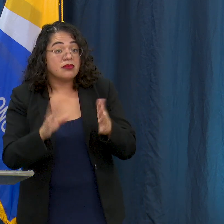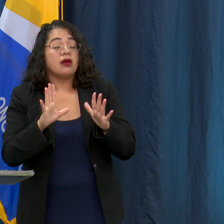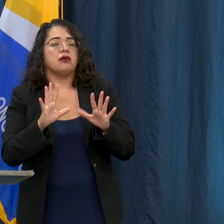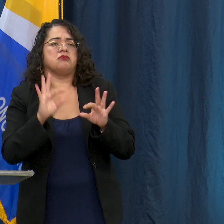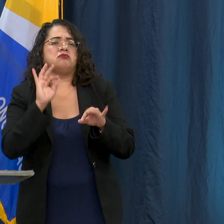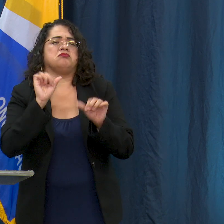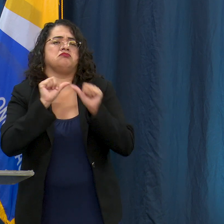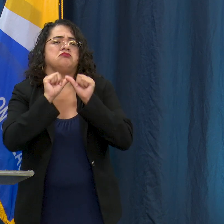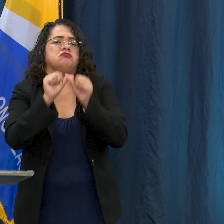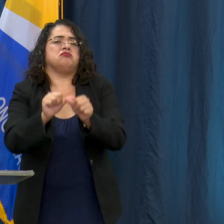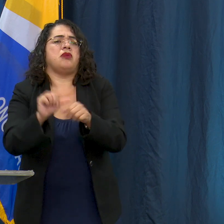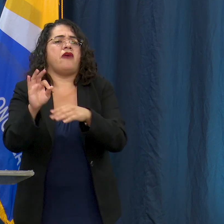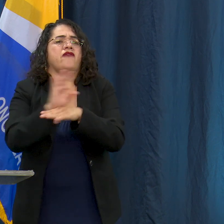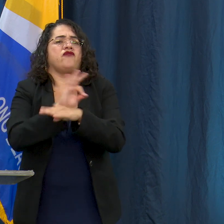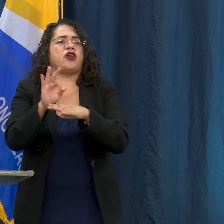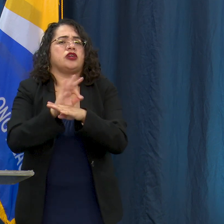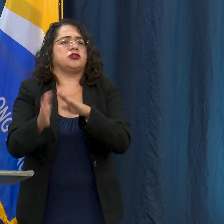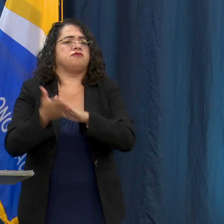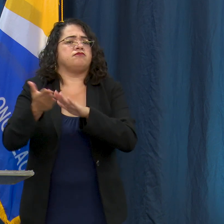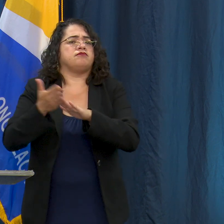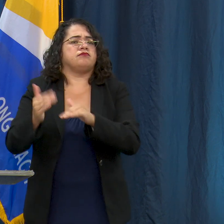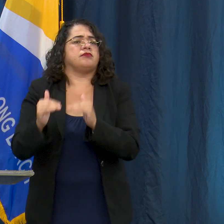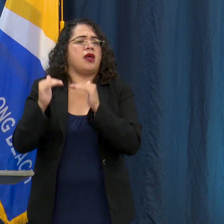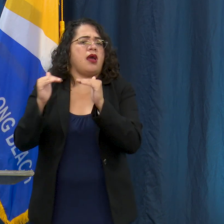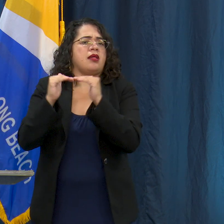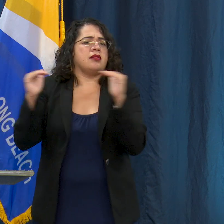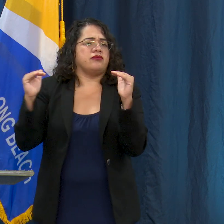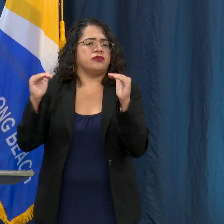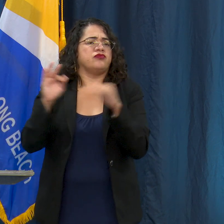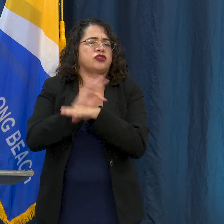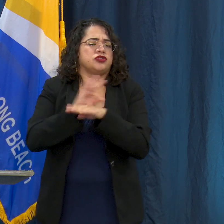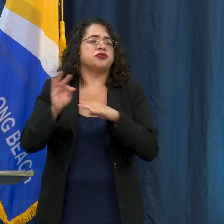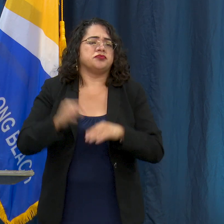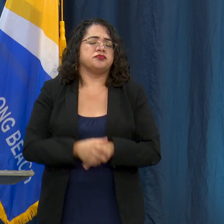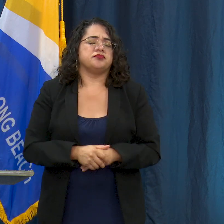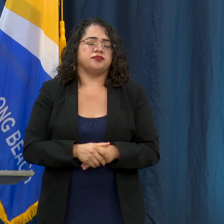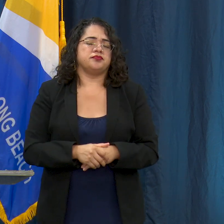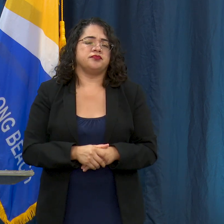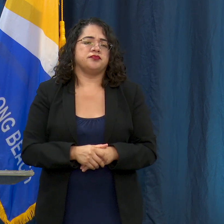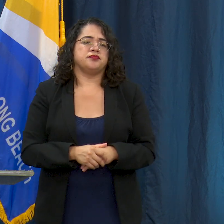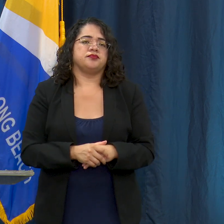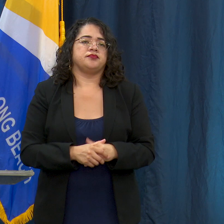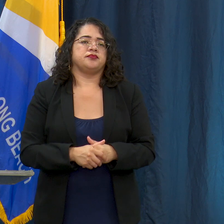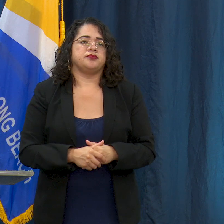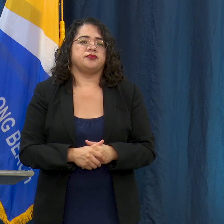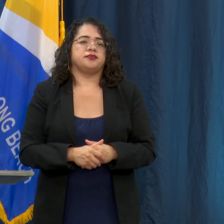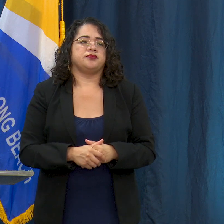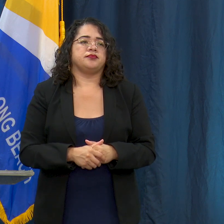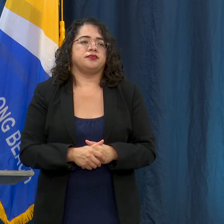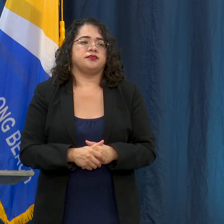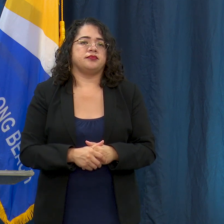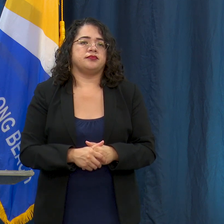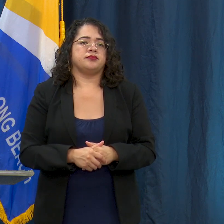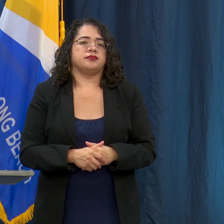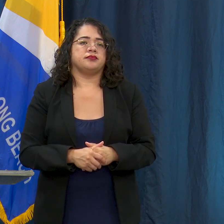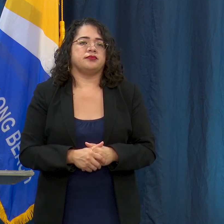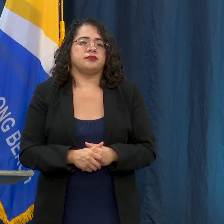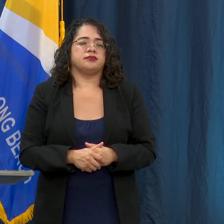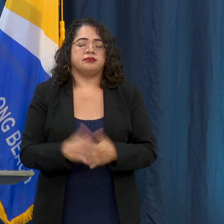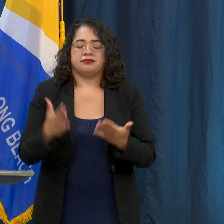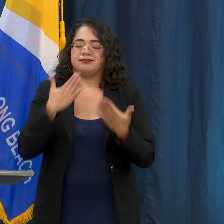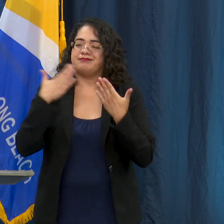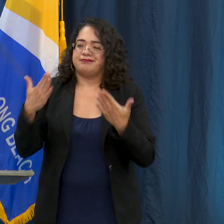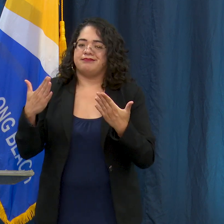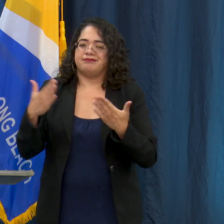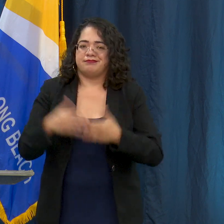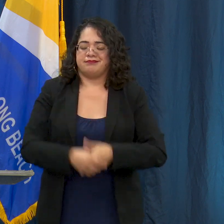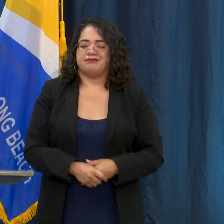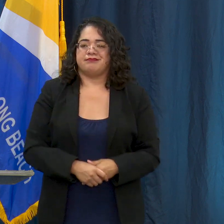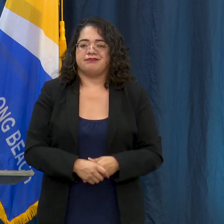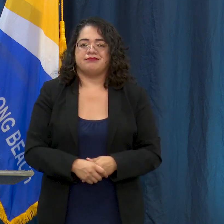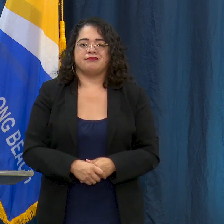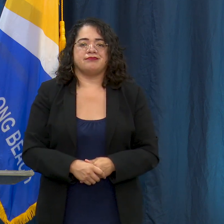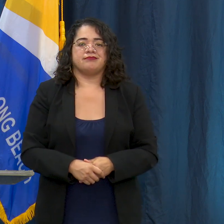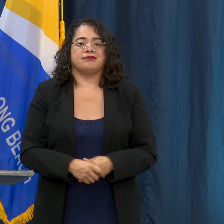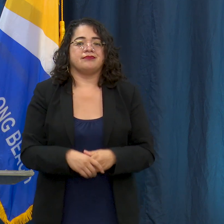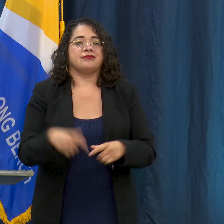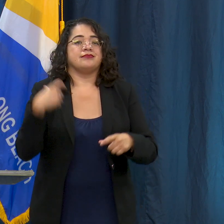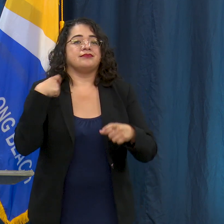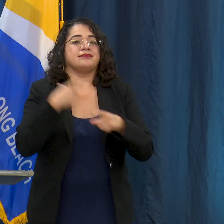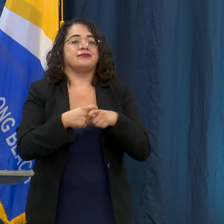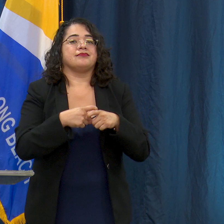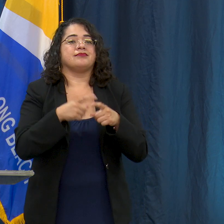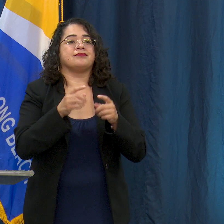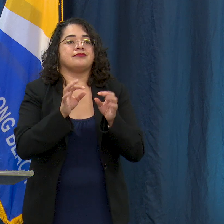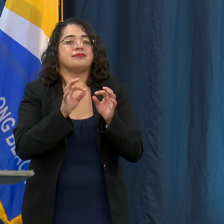to function at a high level. Okay thank you. Now we will have a Spanish translation.